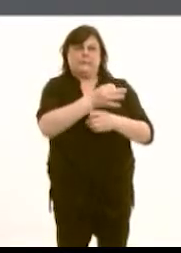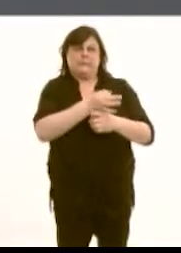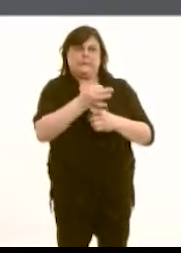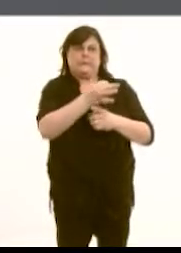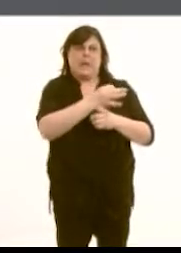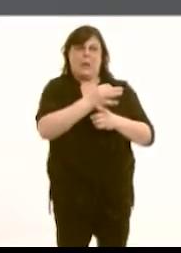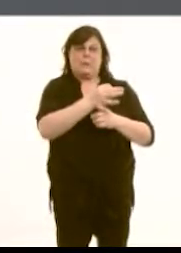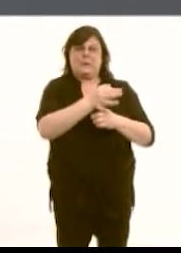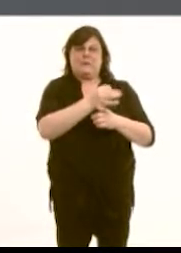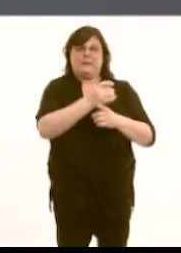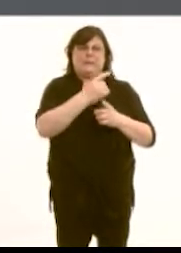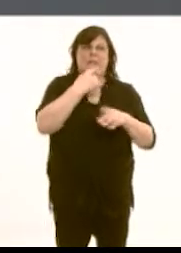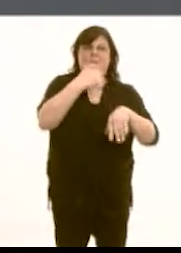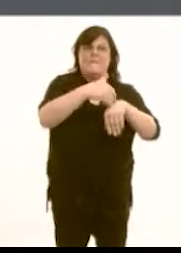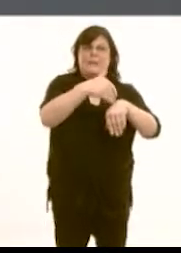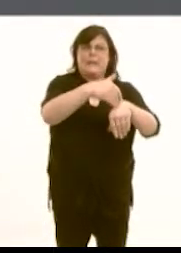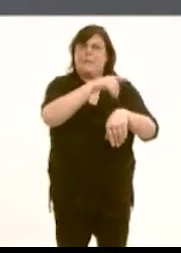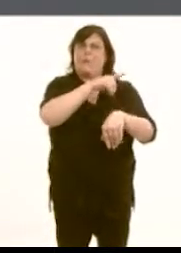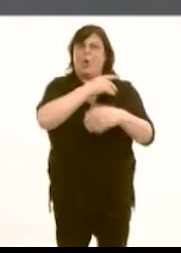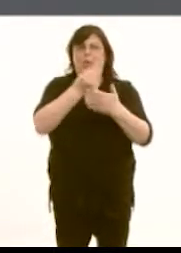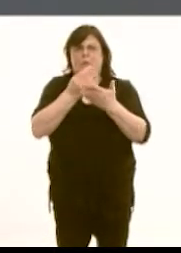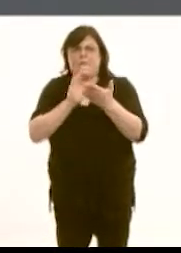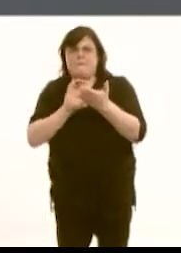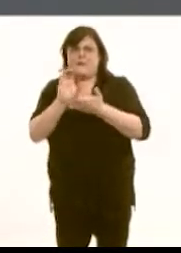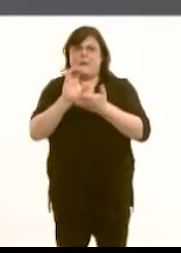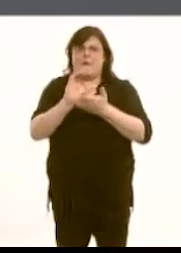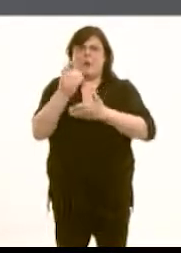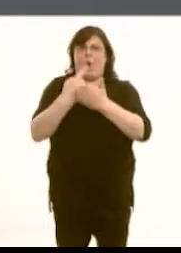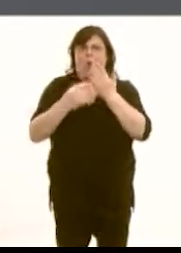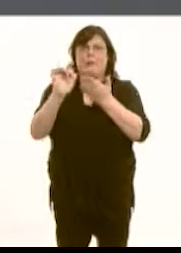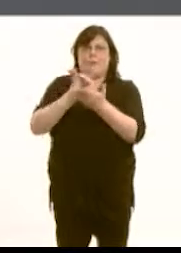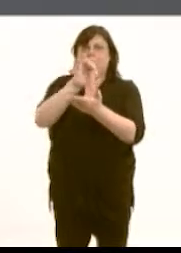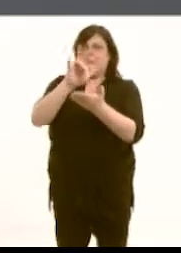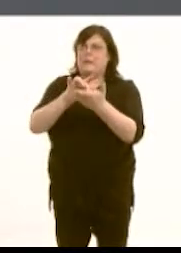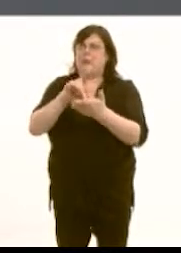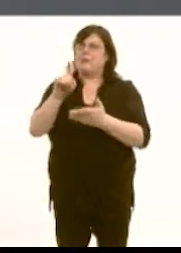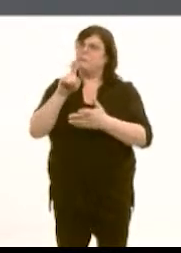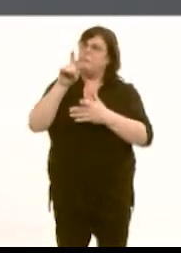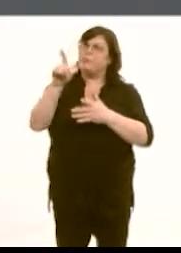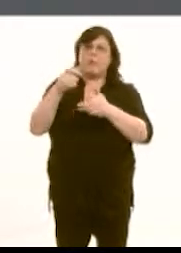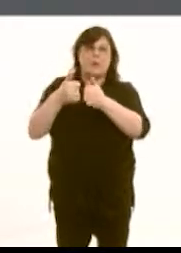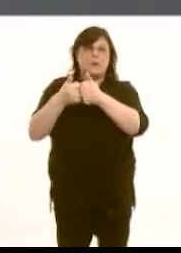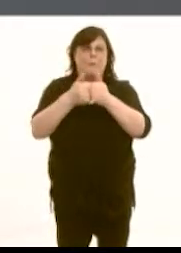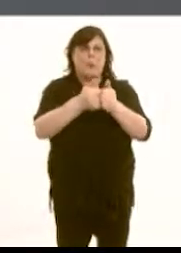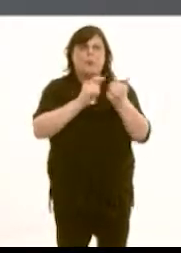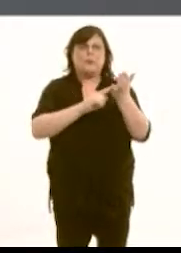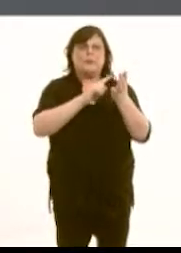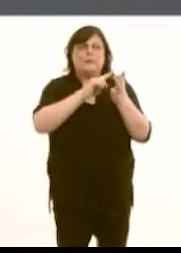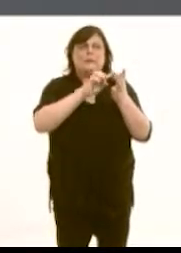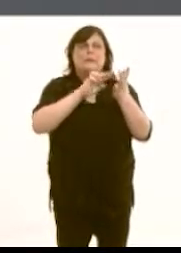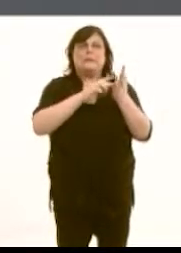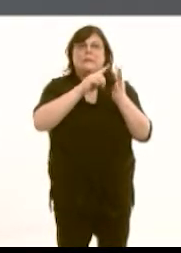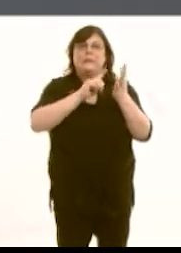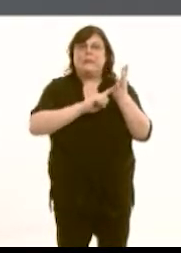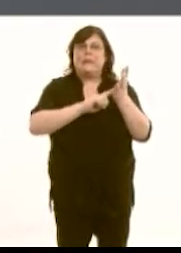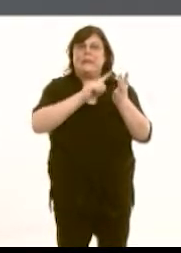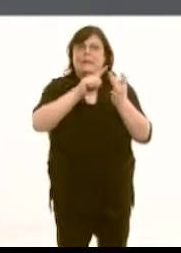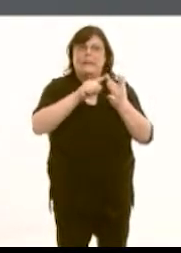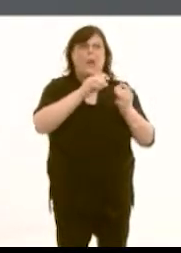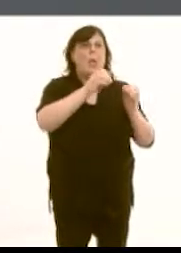Beth all bwrdd y ddinas-ranbarth ei wneud i sicrhau bod trefi fel Llanelli, Porth Tywyn